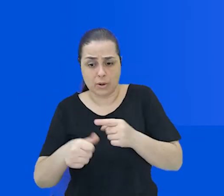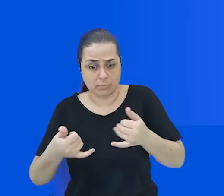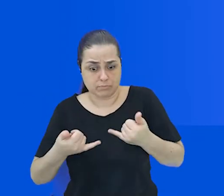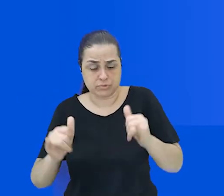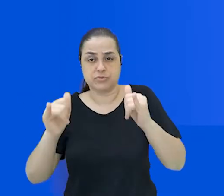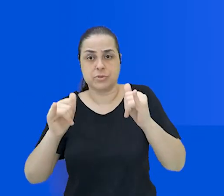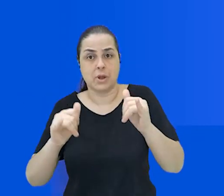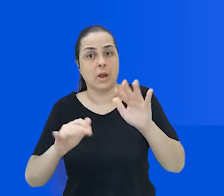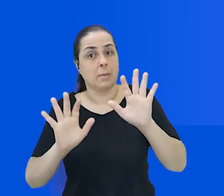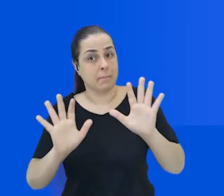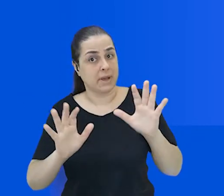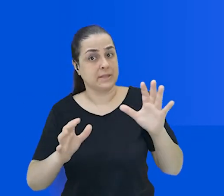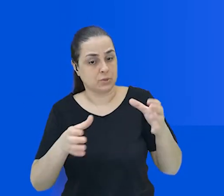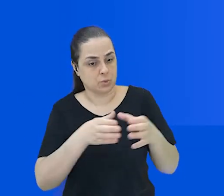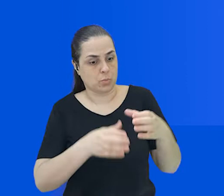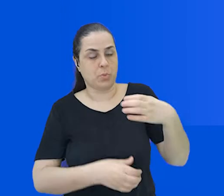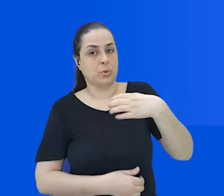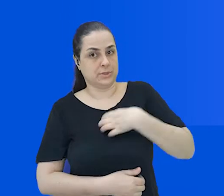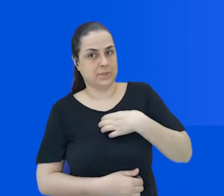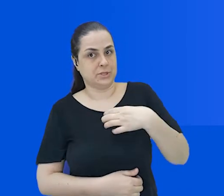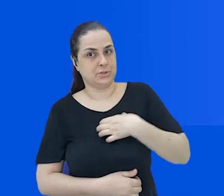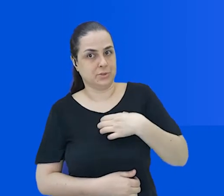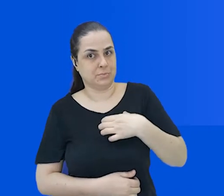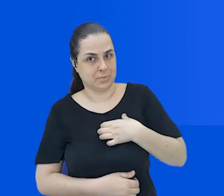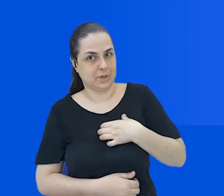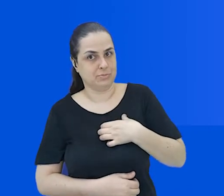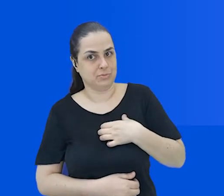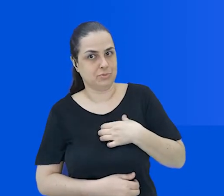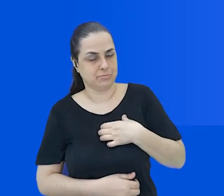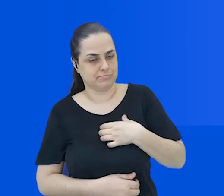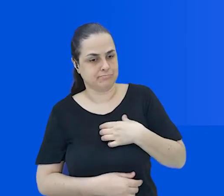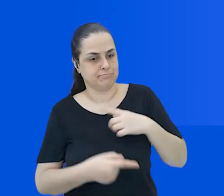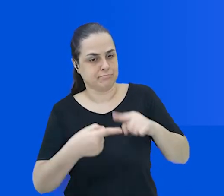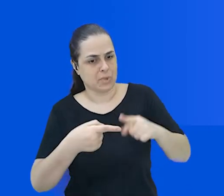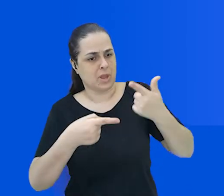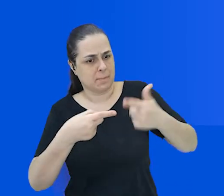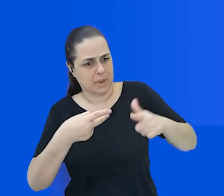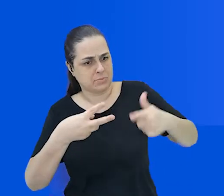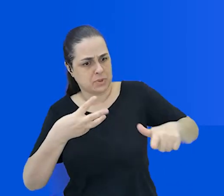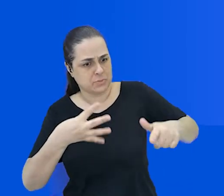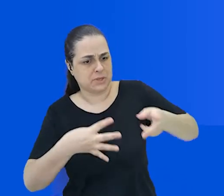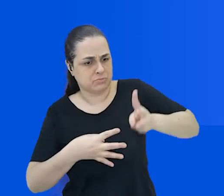Em compensação, os sentimentos é aquilo que se repete e a gente vai agrupando, nomeando.